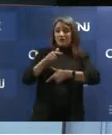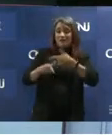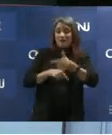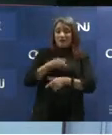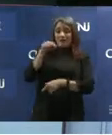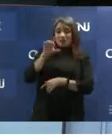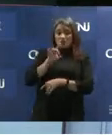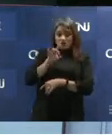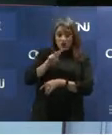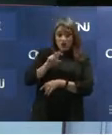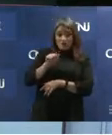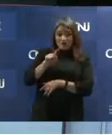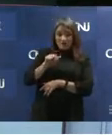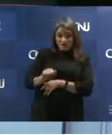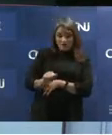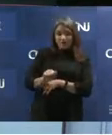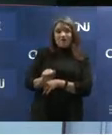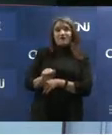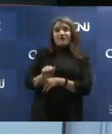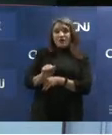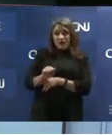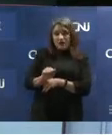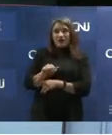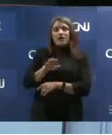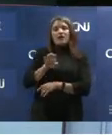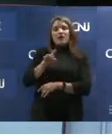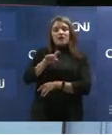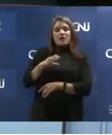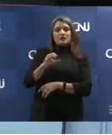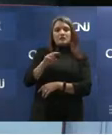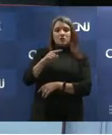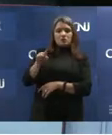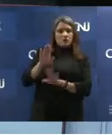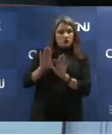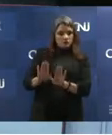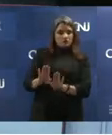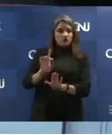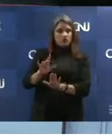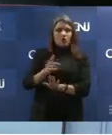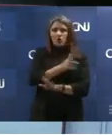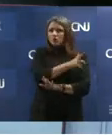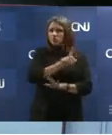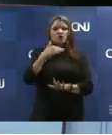magistrado, mas não afastando o dado da magistratura, apenas da Vara,